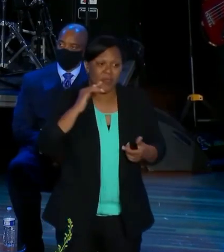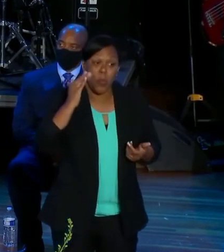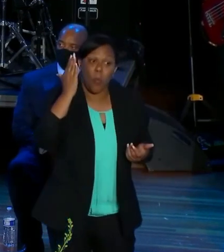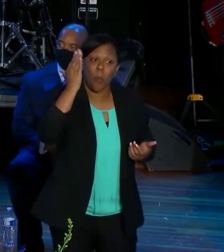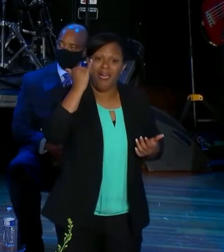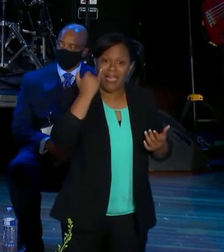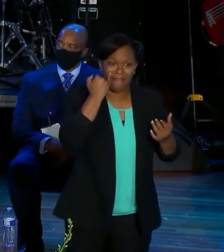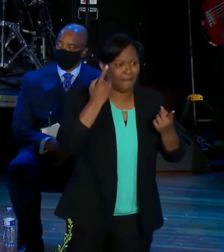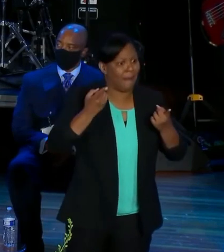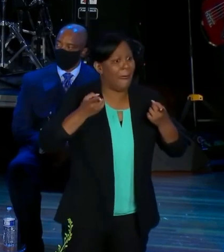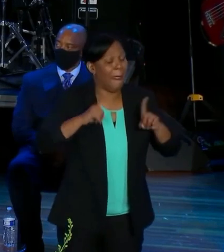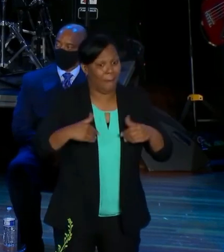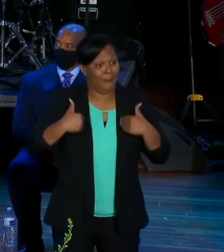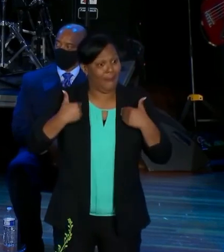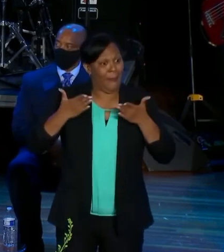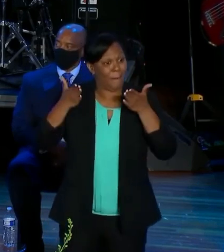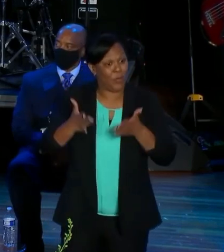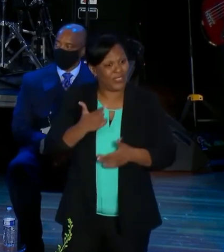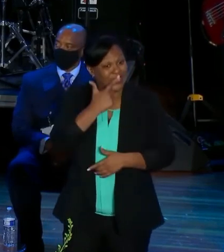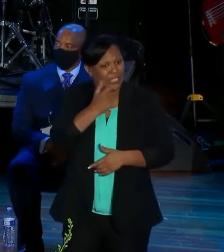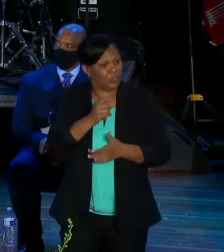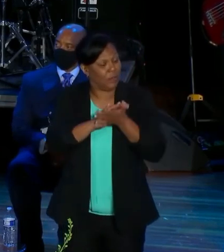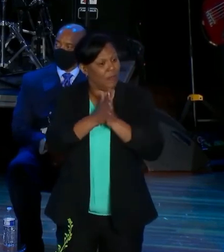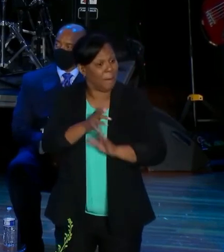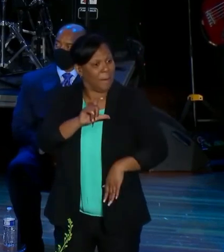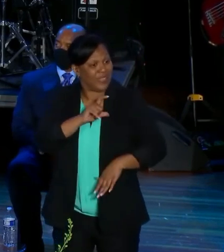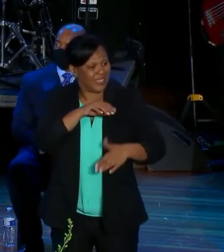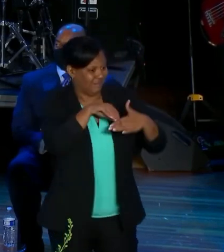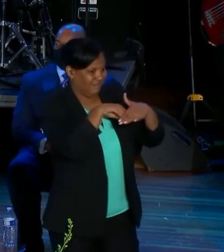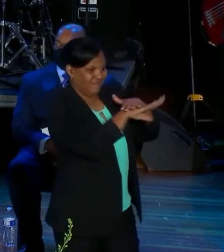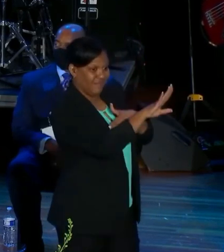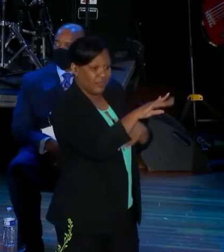Varför vet vi inte om en polis har ett "mönster"